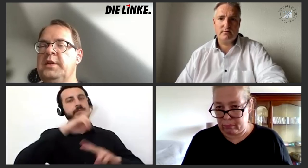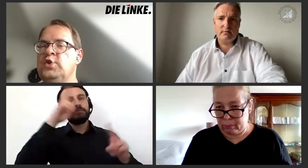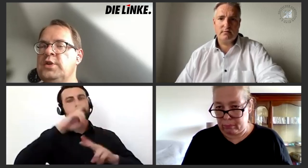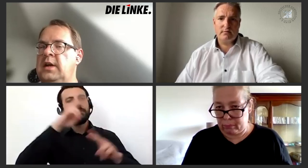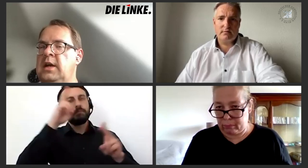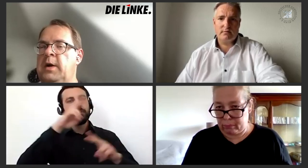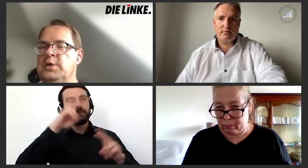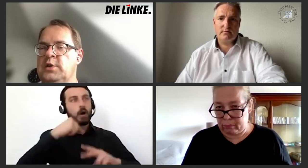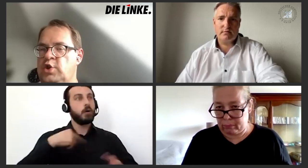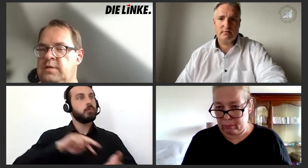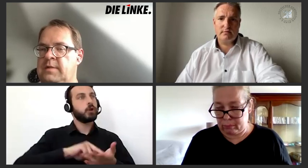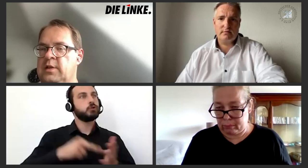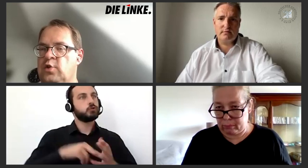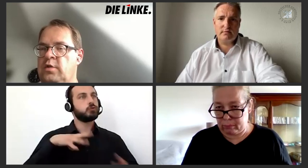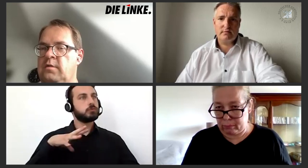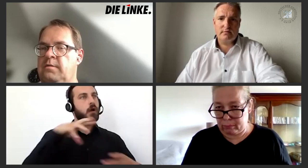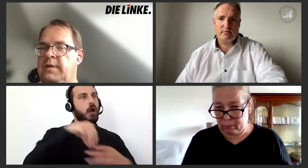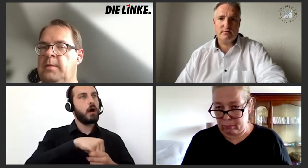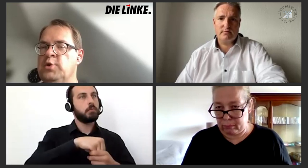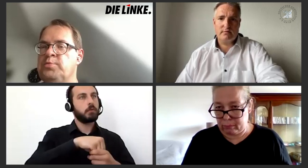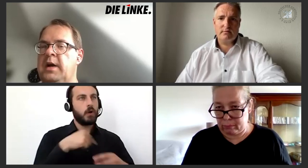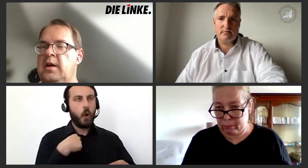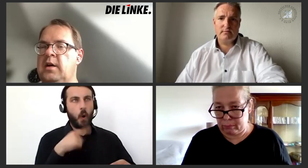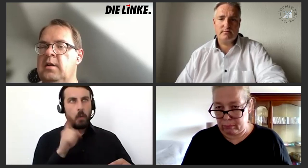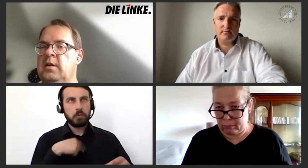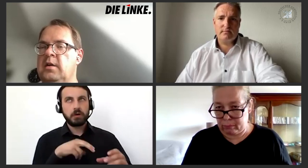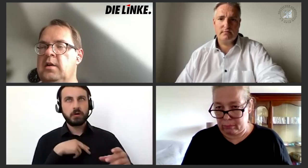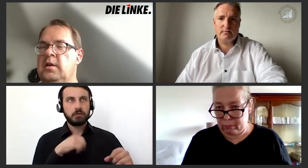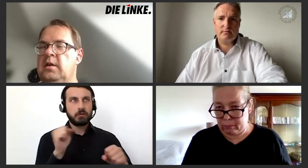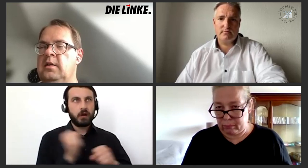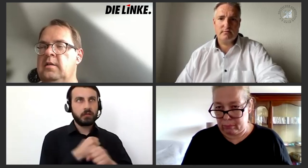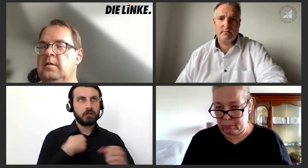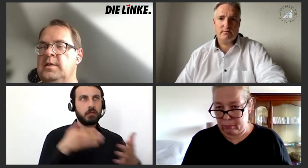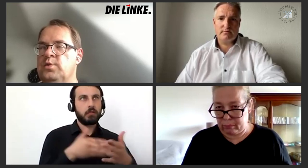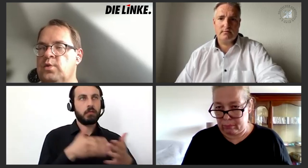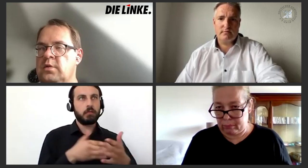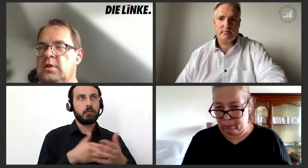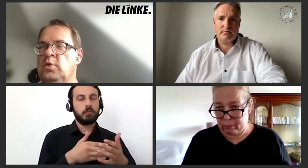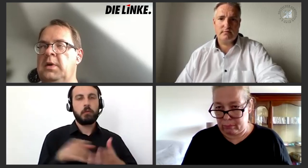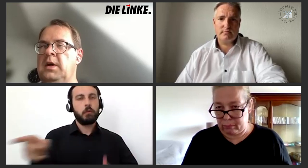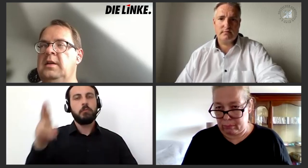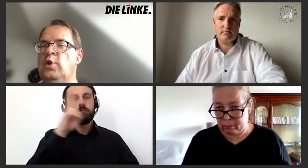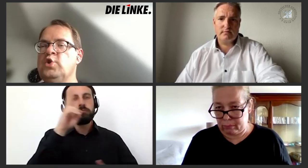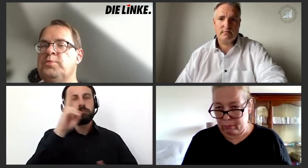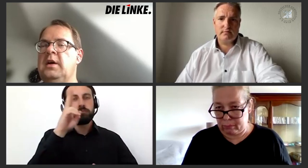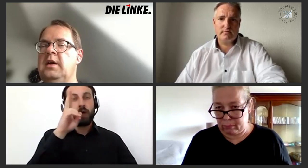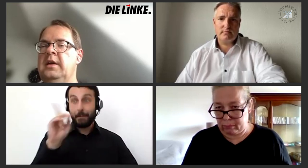von politischer Teilhabe ausgeschlossen werden können. Wenn aber Sprache, also die